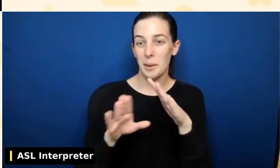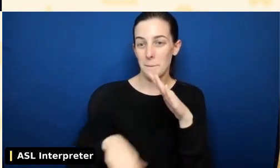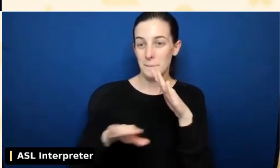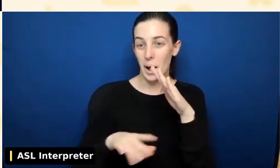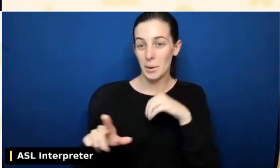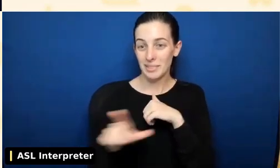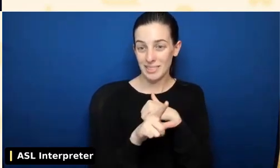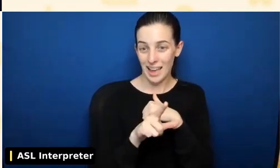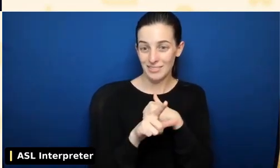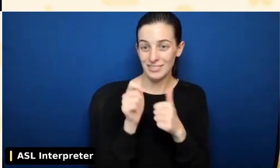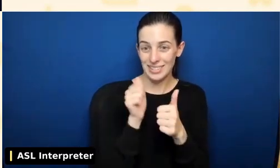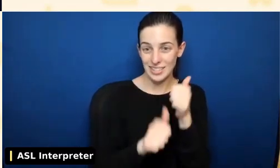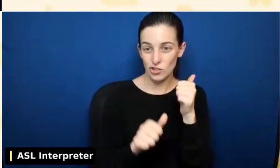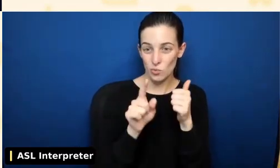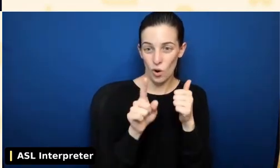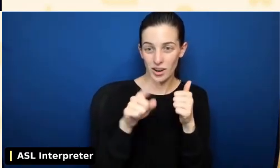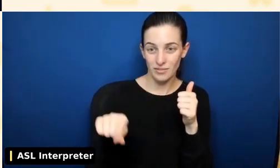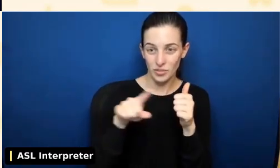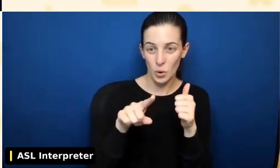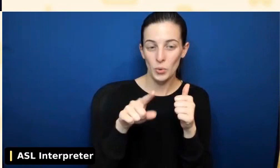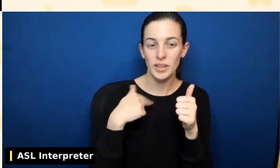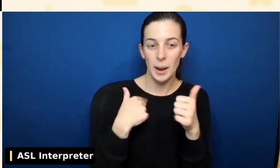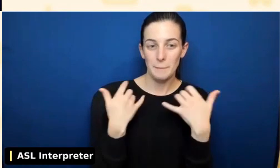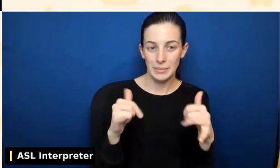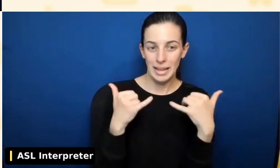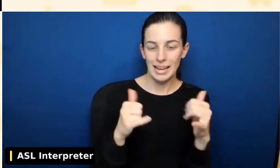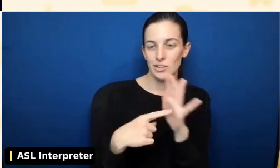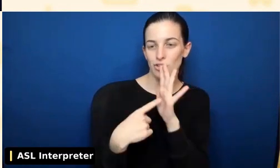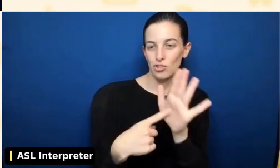Cada una de estas animaciones que estoy reproduciendo te muestra lo que leería el lector de pantalla.